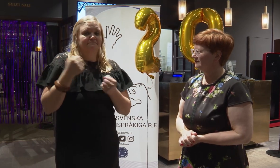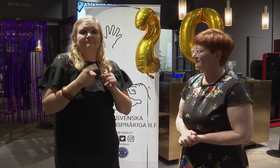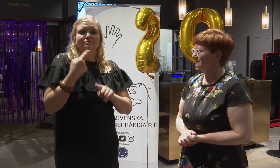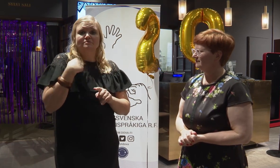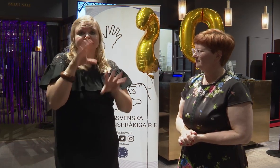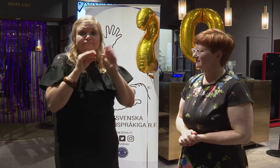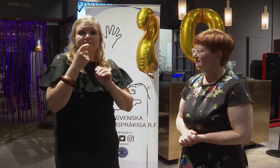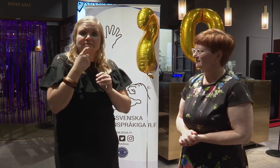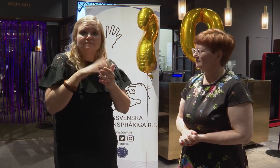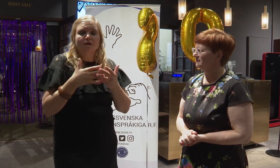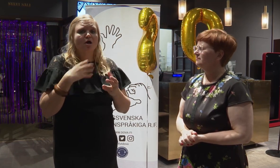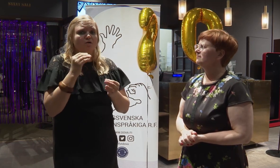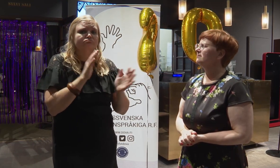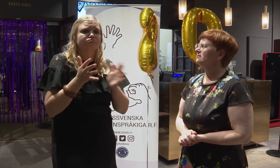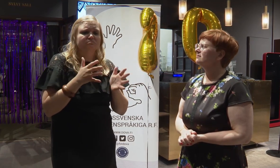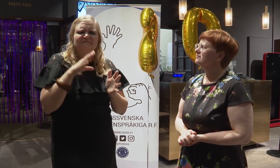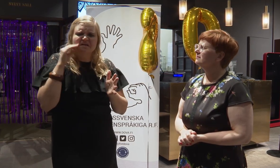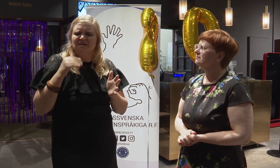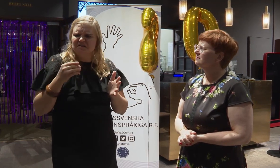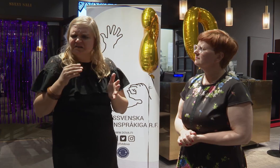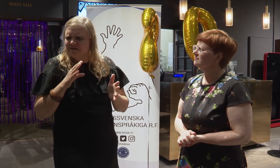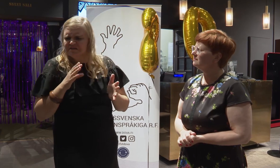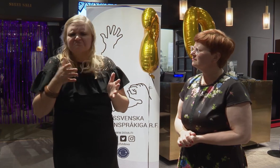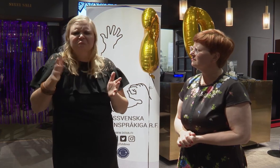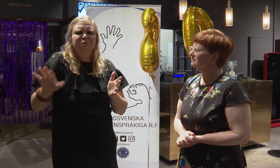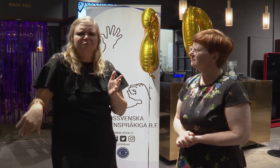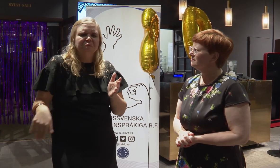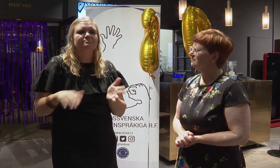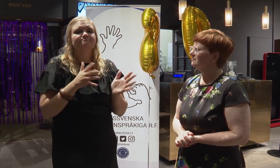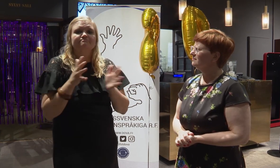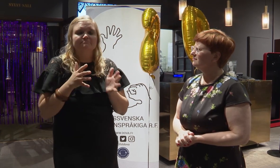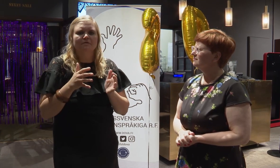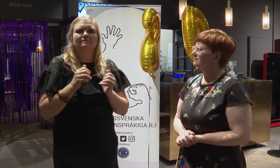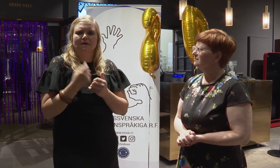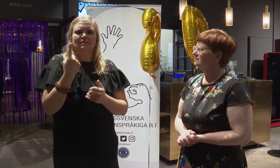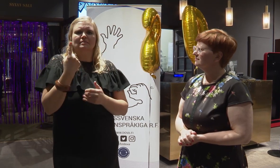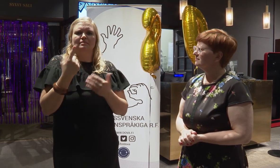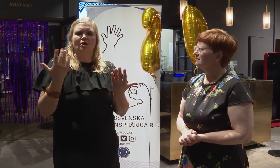Aloin omaksua suomalaista viittomakieltä melko nopeasti muuttoni jälkeen, - mutta suomenruotsalainen viittomakieli jäi vähemmälle.